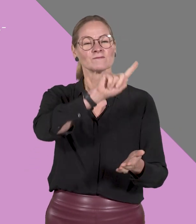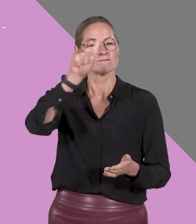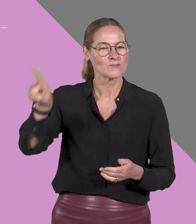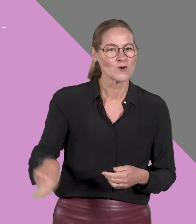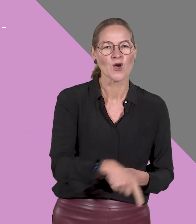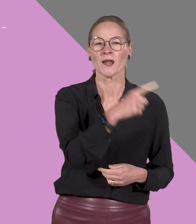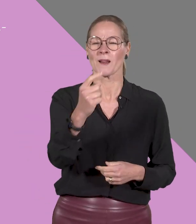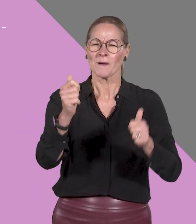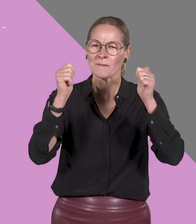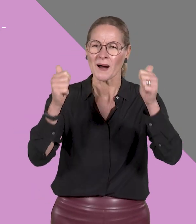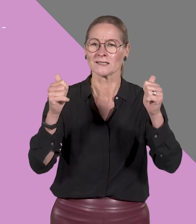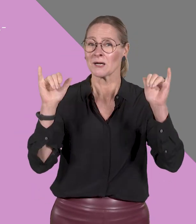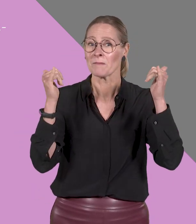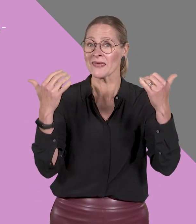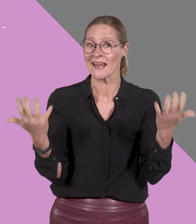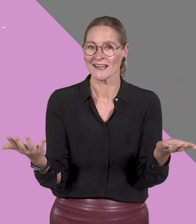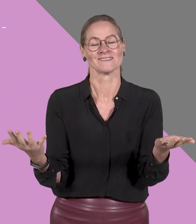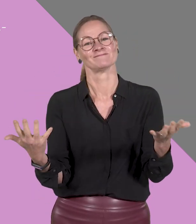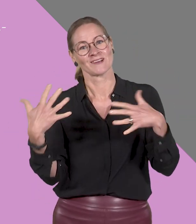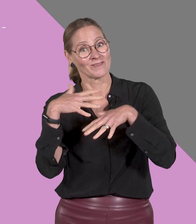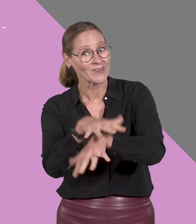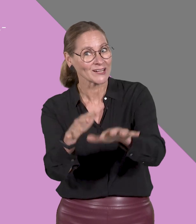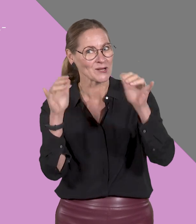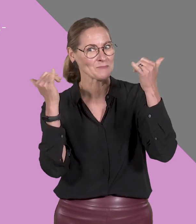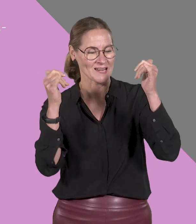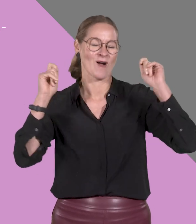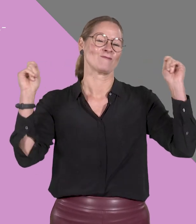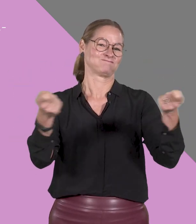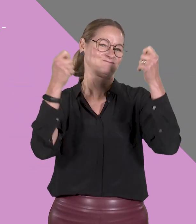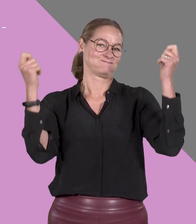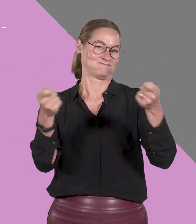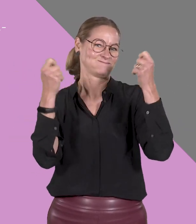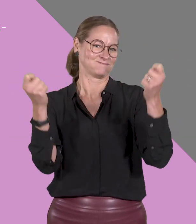vuoden parhailla bileillä, eli verkkobileillä!